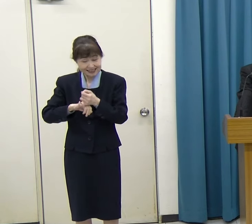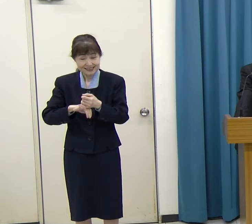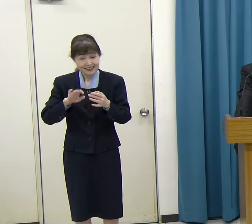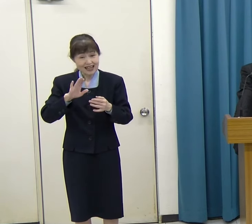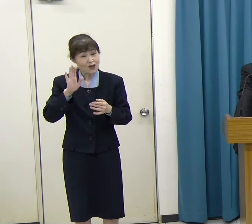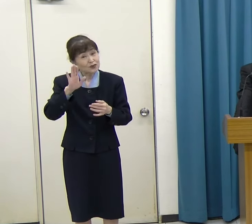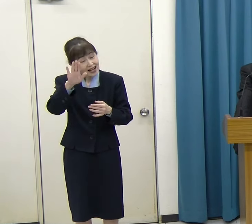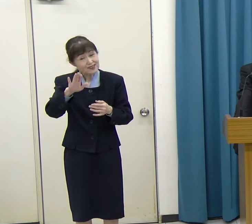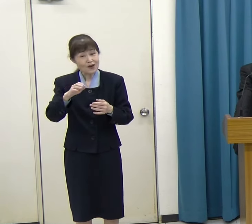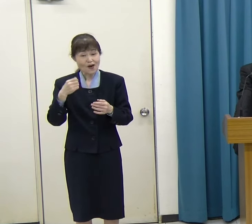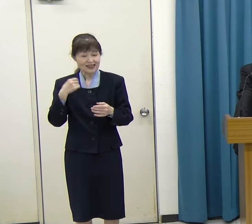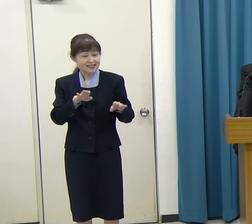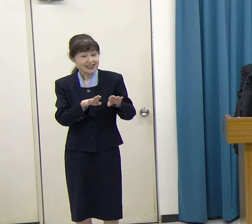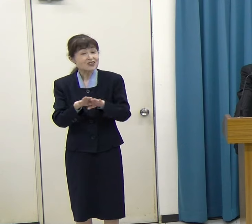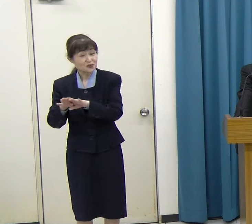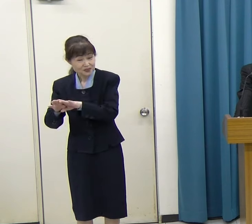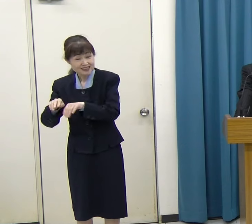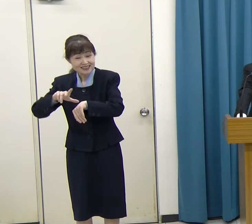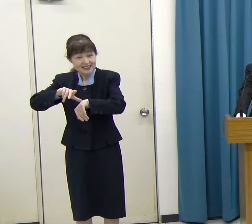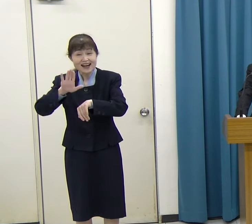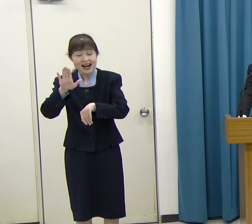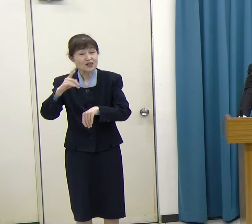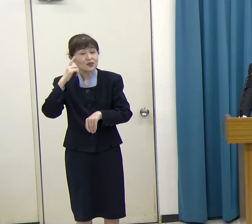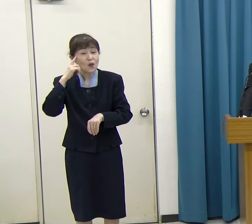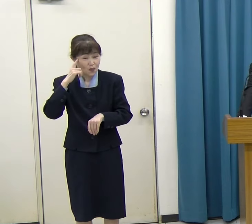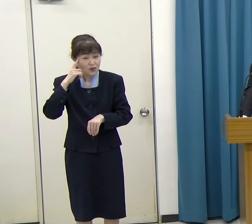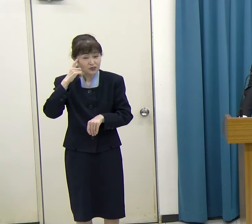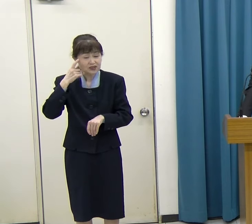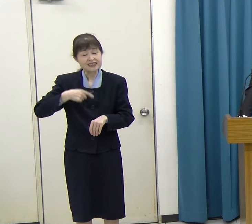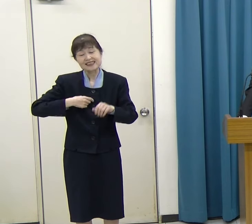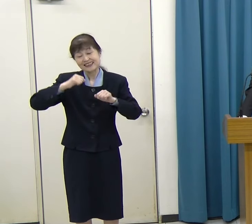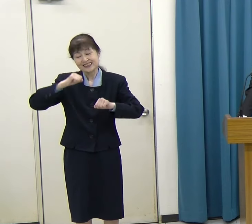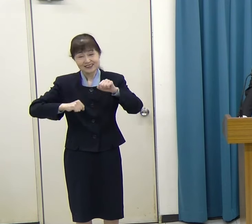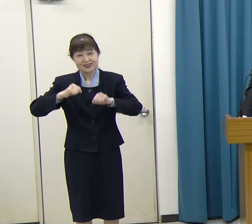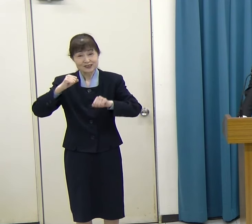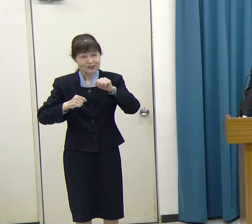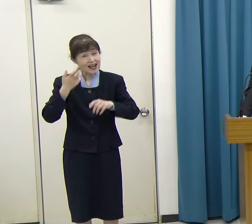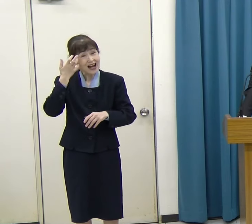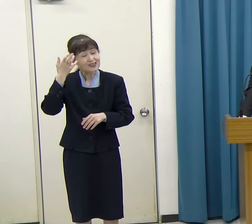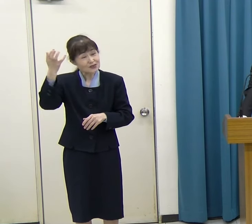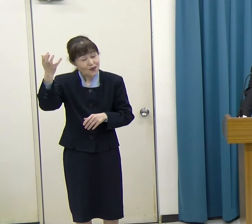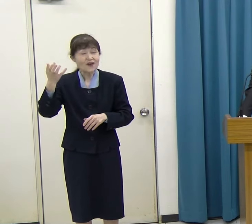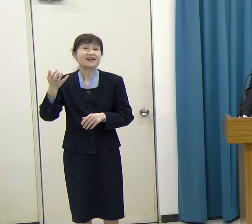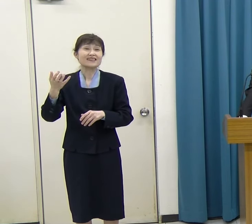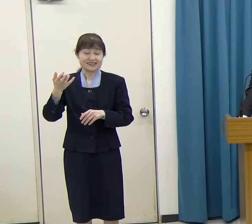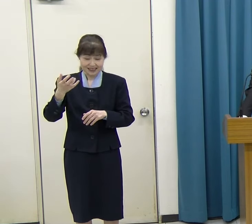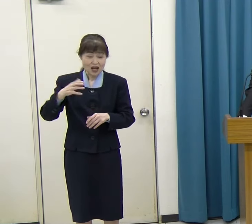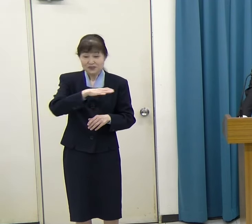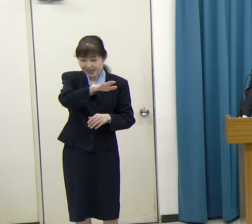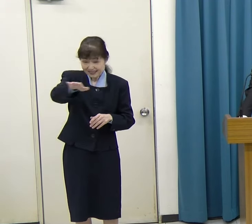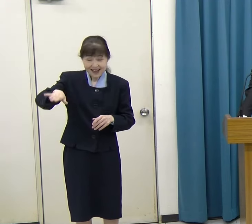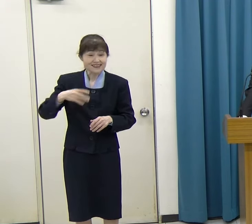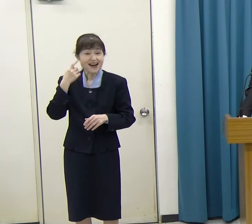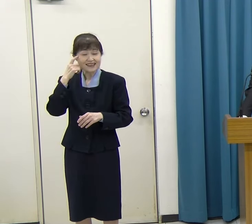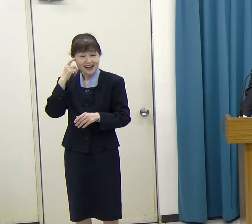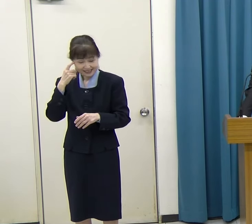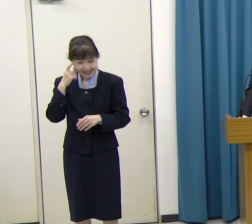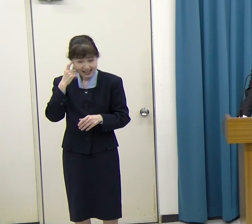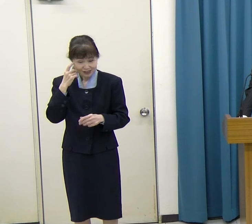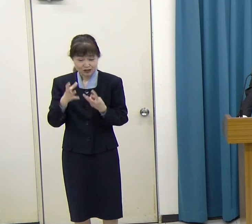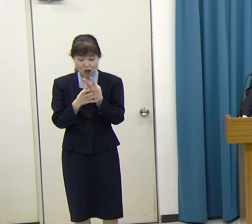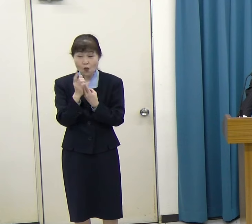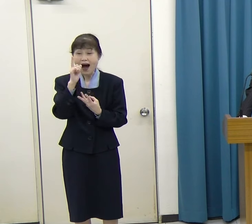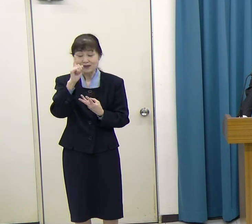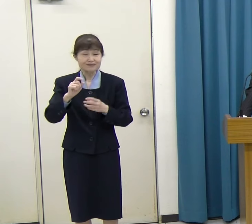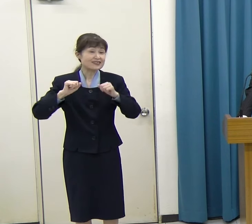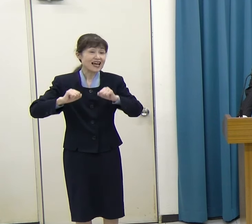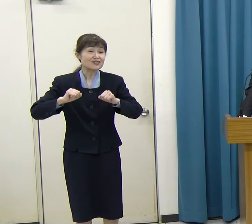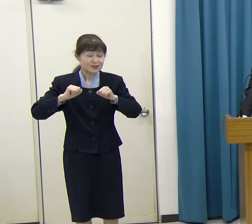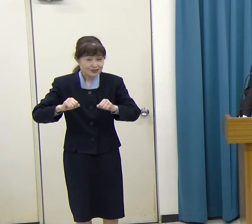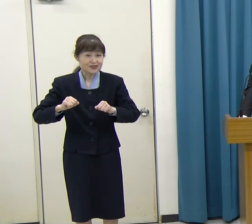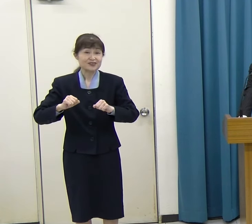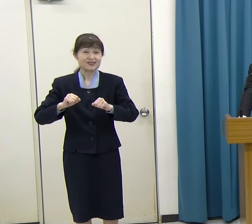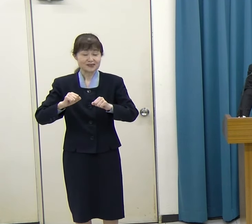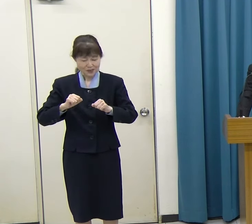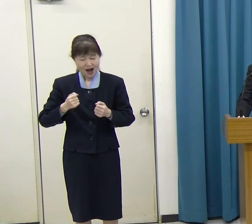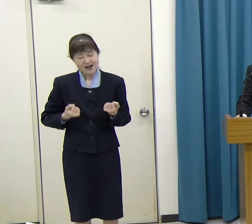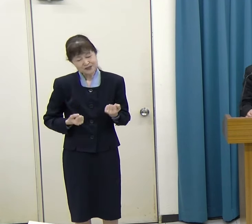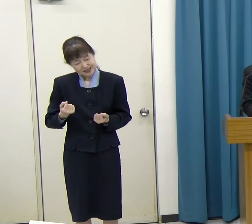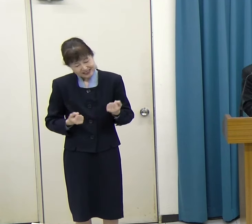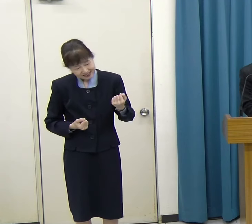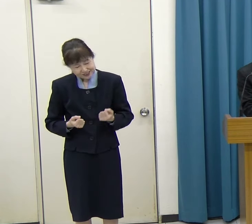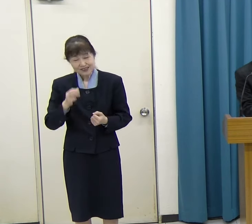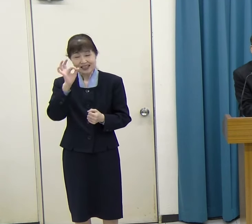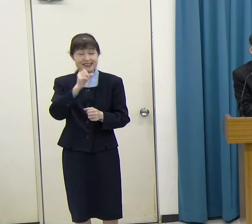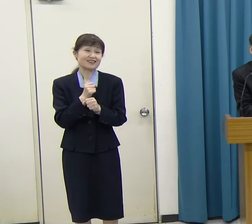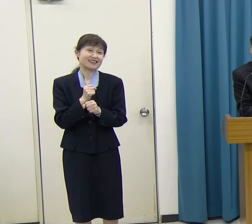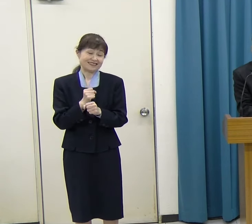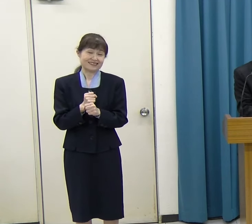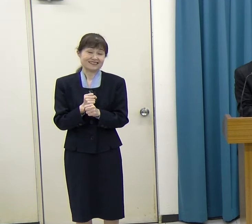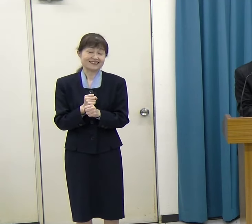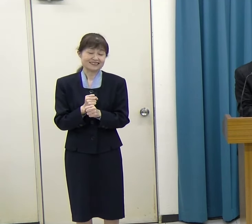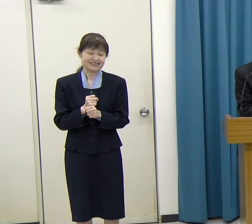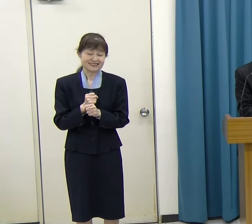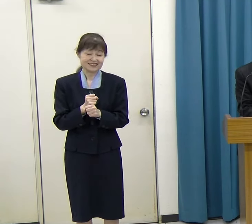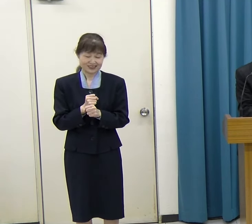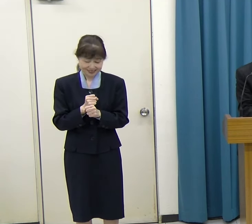そういう時間も活用して、ぜひ、自由な発想で、皆さんが考えるワンヘルス、これを表現した、ユニークな作品を作って、応募してください、